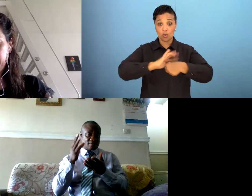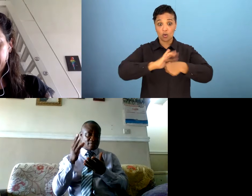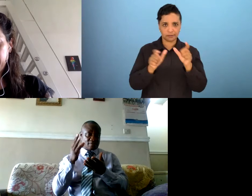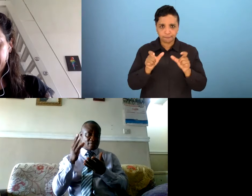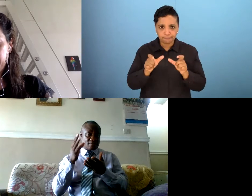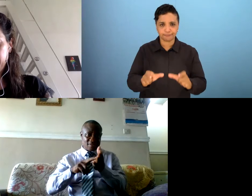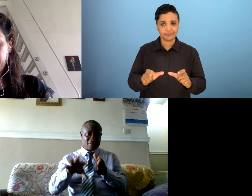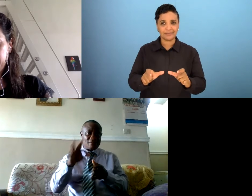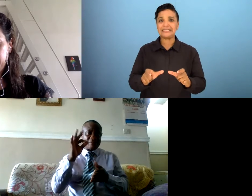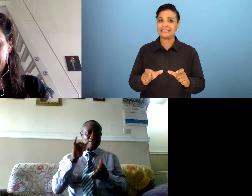acceder a la atención médica, y durante el cierre del COVID-19, barreras para